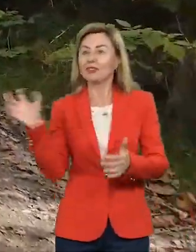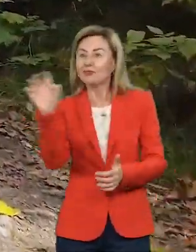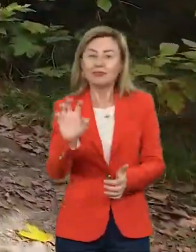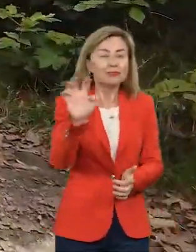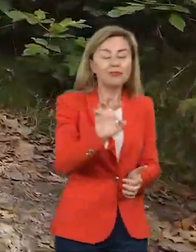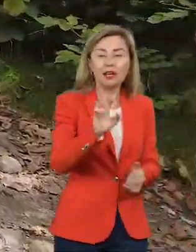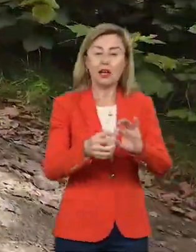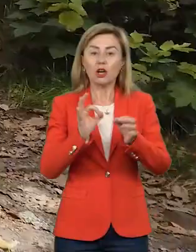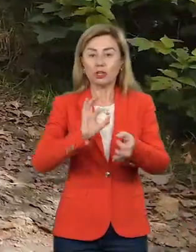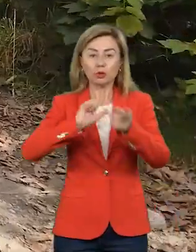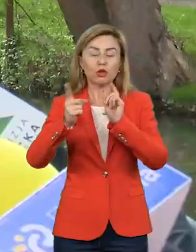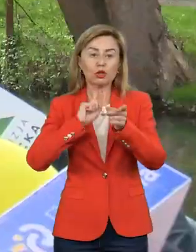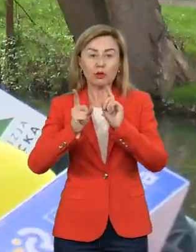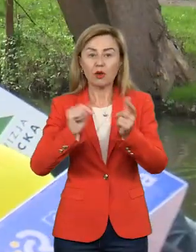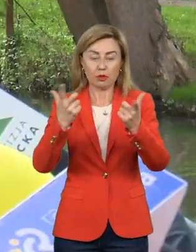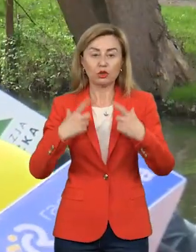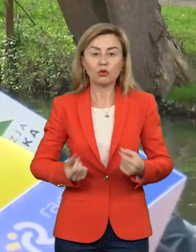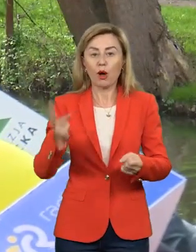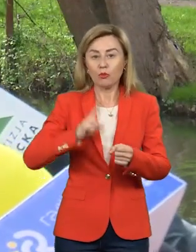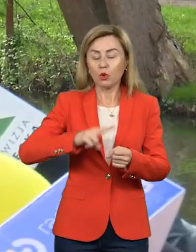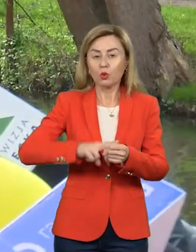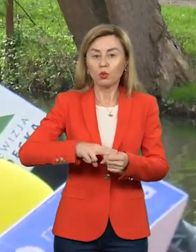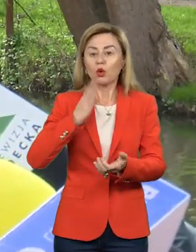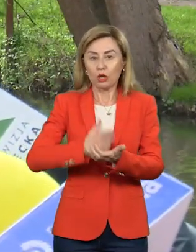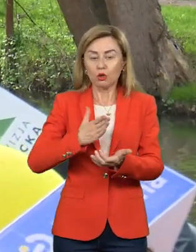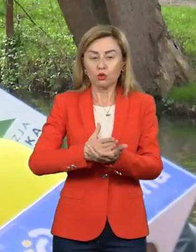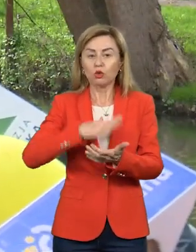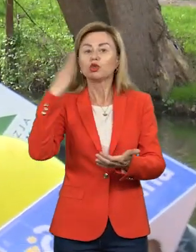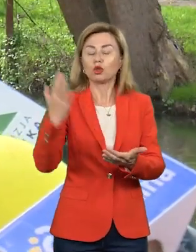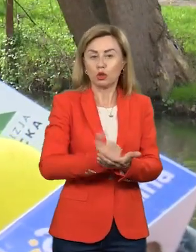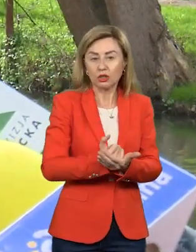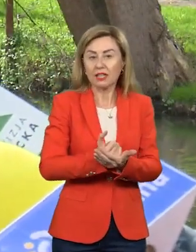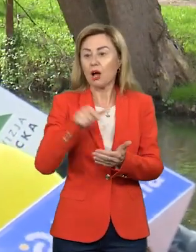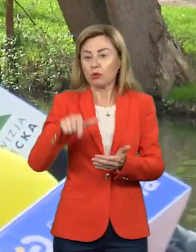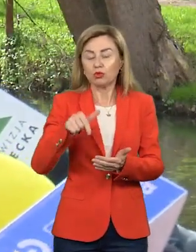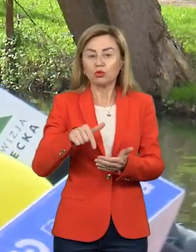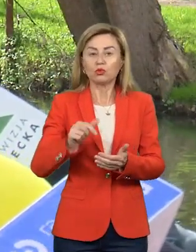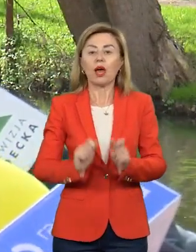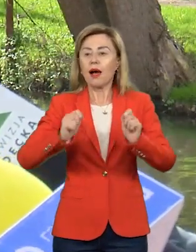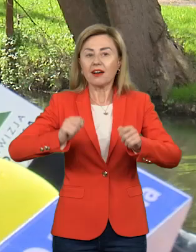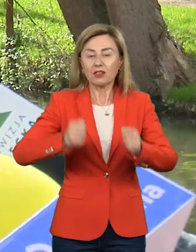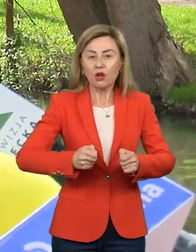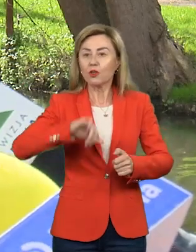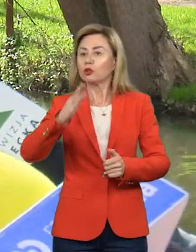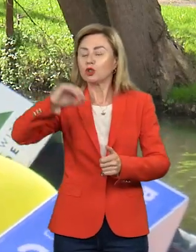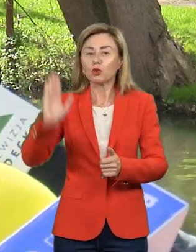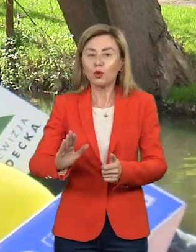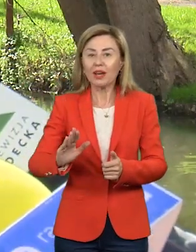Jak porozmawia się z osobami, które skorzystały z tego typu aktywności, to często pojawia się